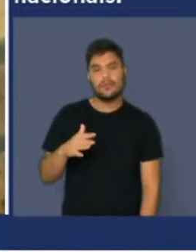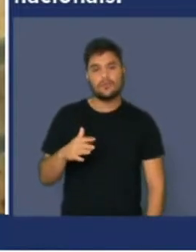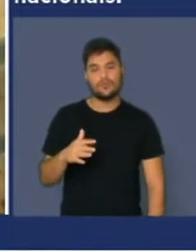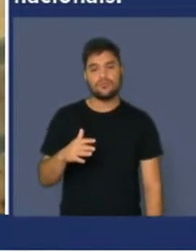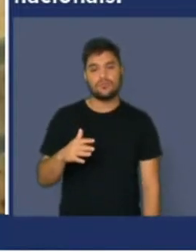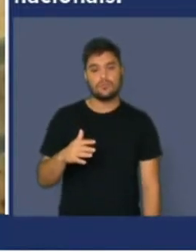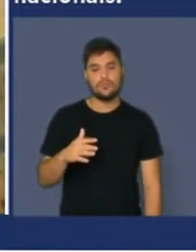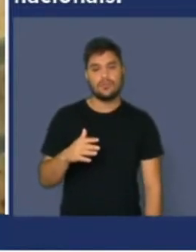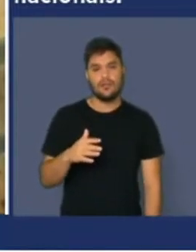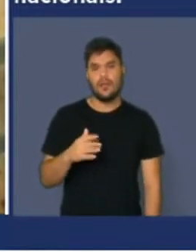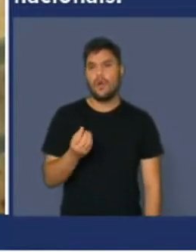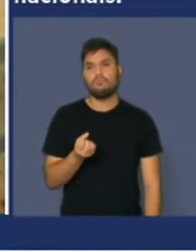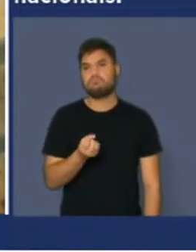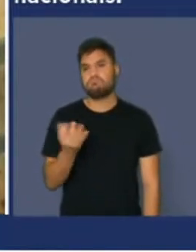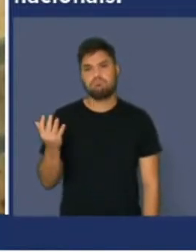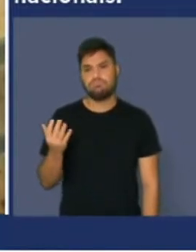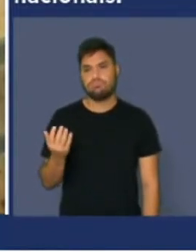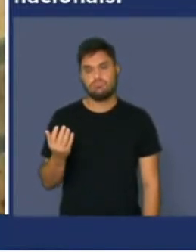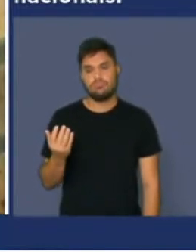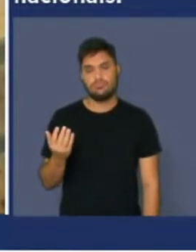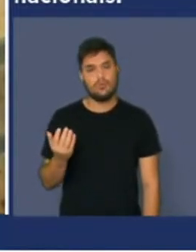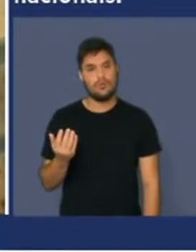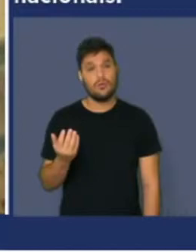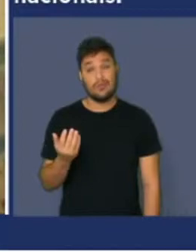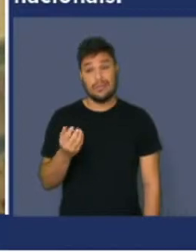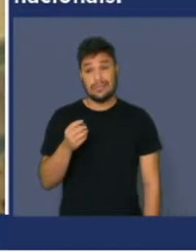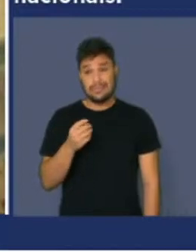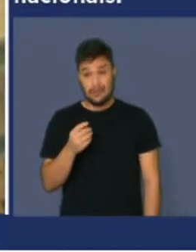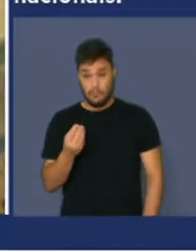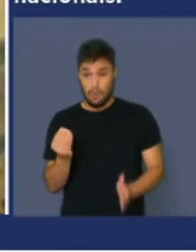QUANDO O VALOR DO DÓLAR DUPLICA, OS CORREIOS PASSAM A SER VENDIDOS PELA METADE DO